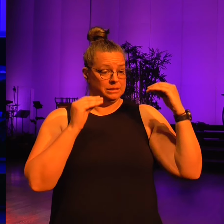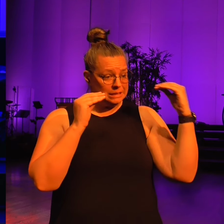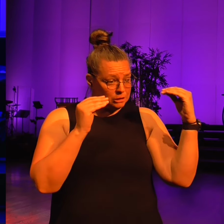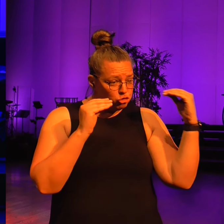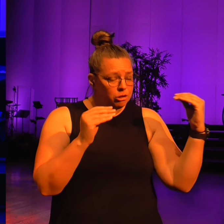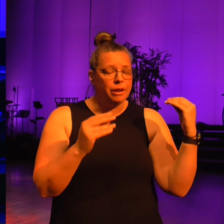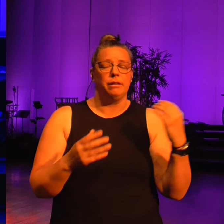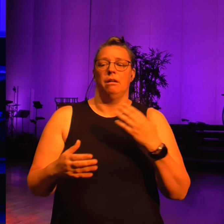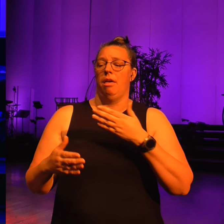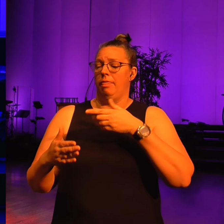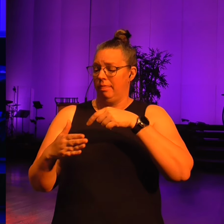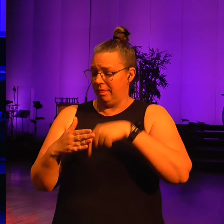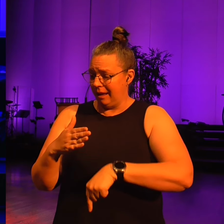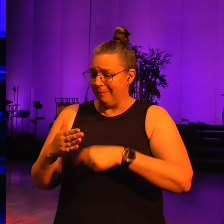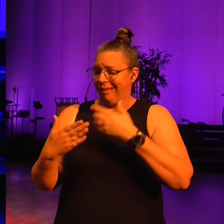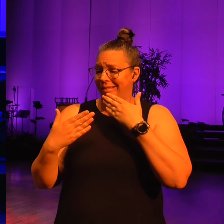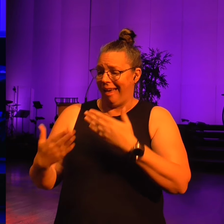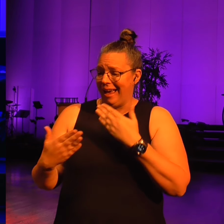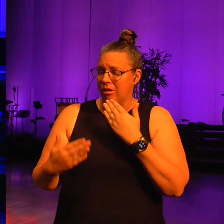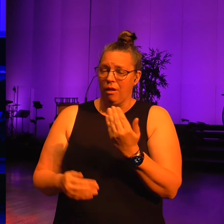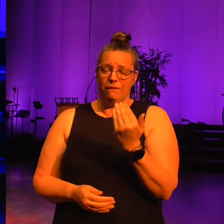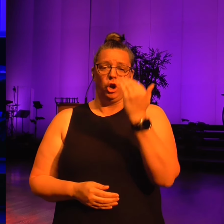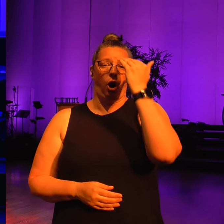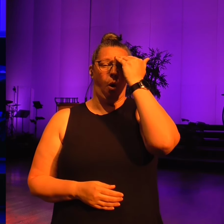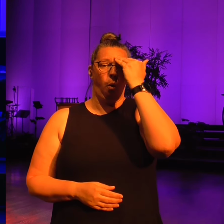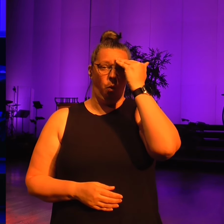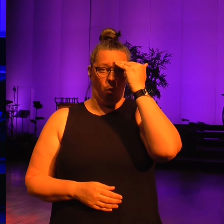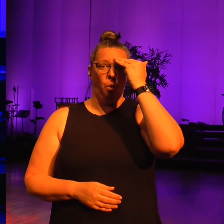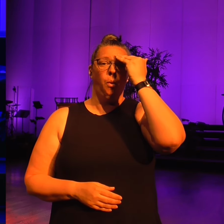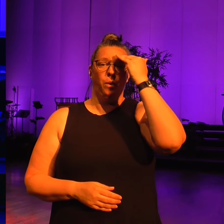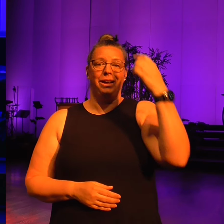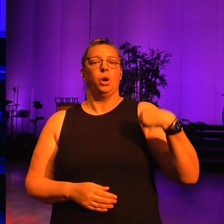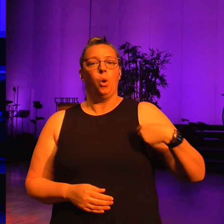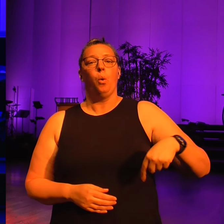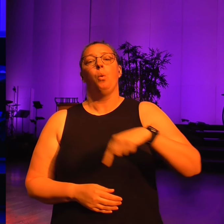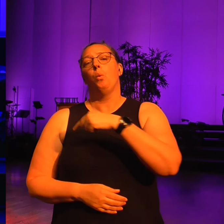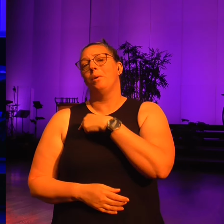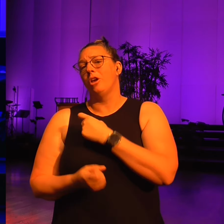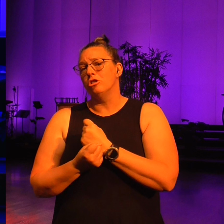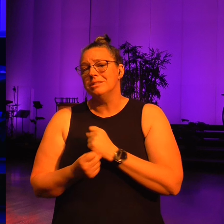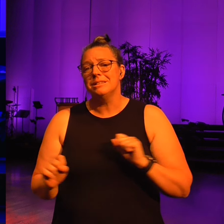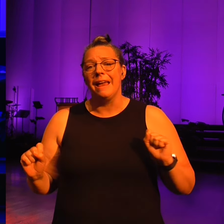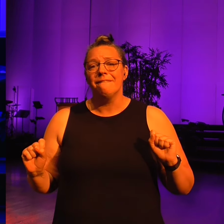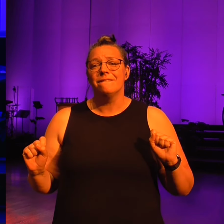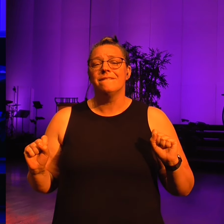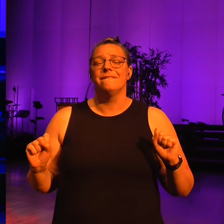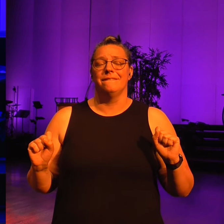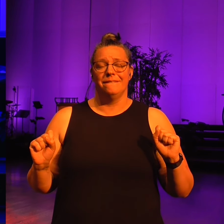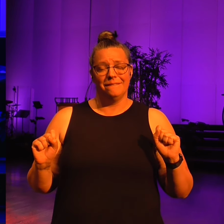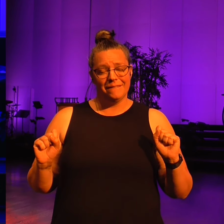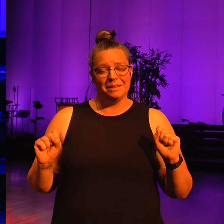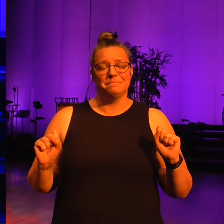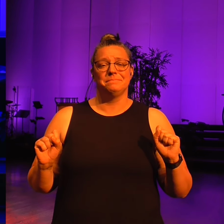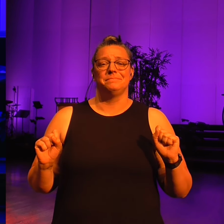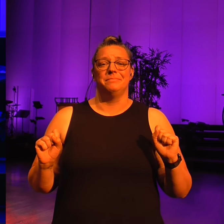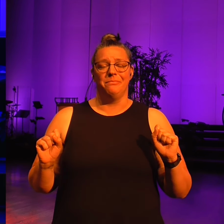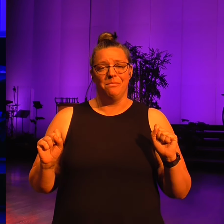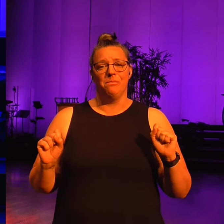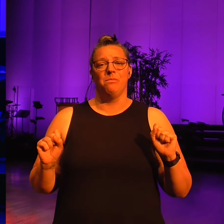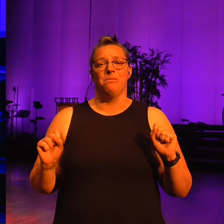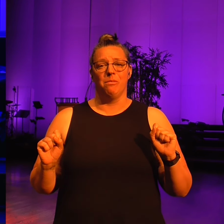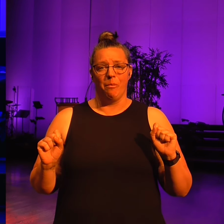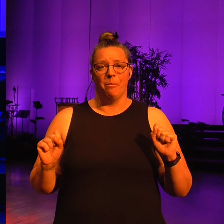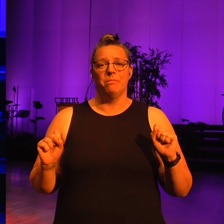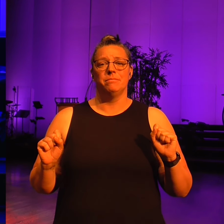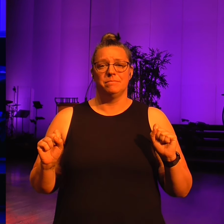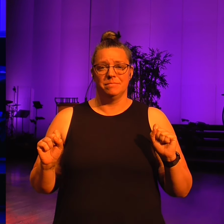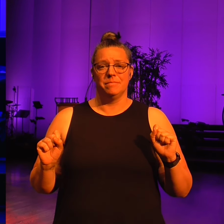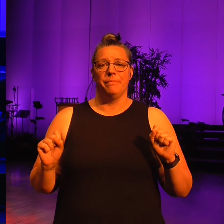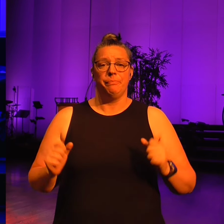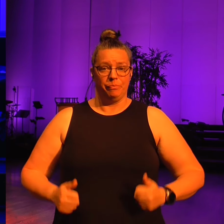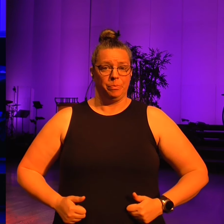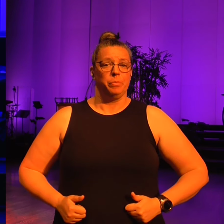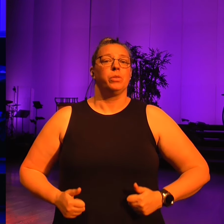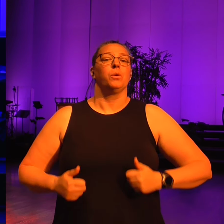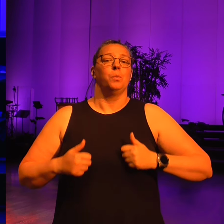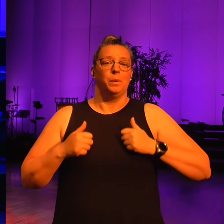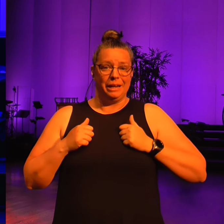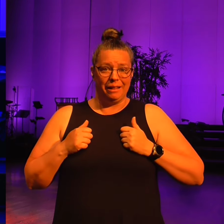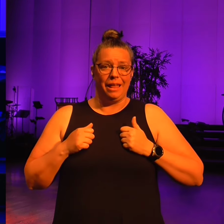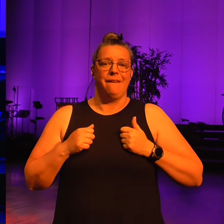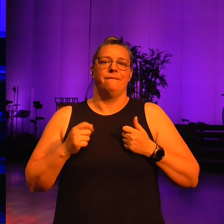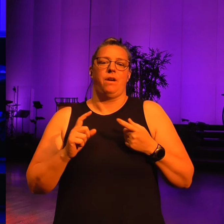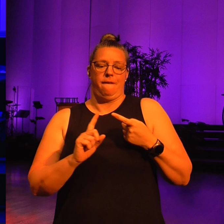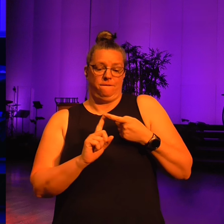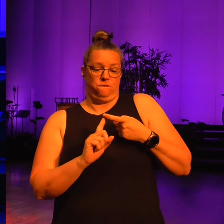Profundamente agradecidos por saber que estamos seguros y a salvo mientras vivimos desde